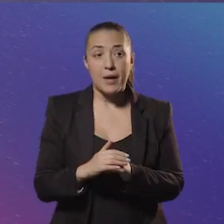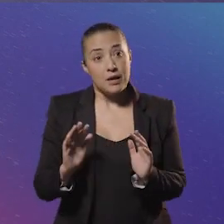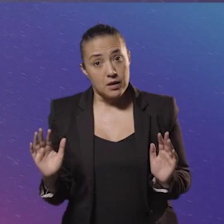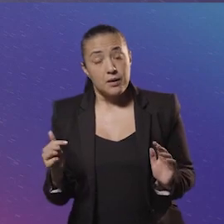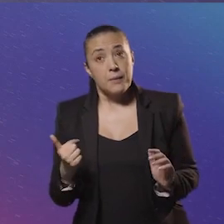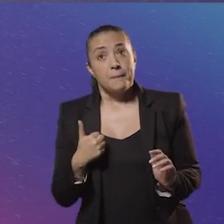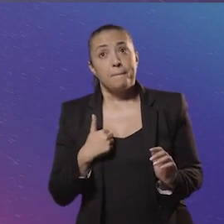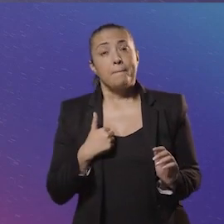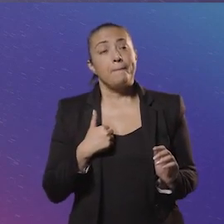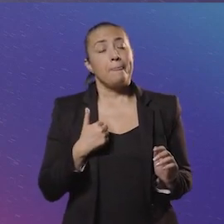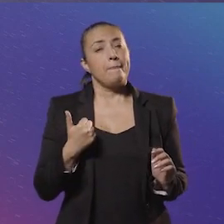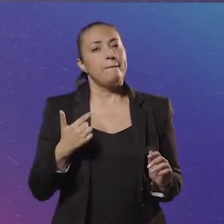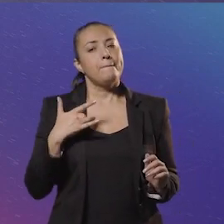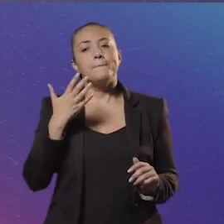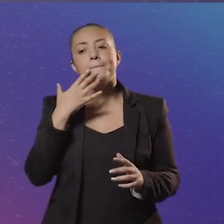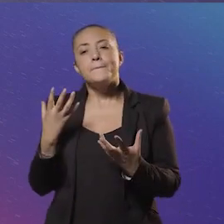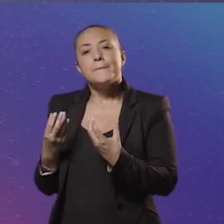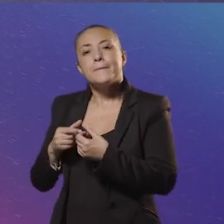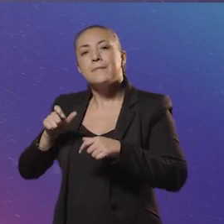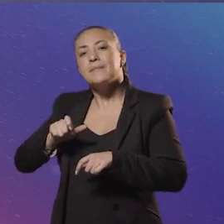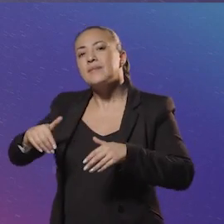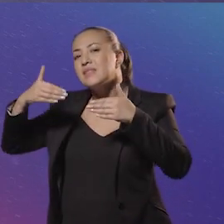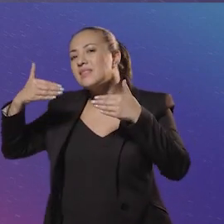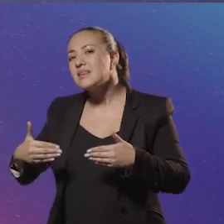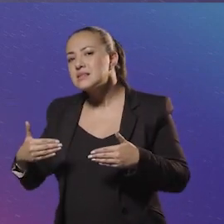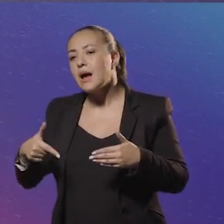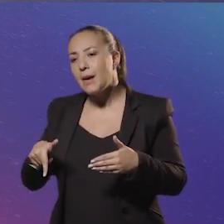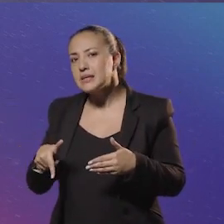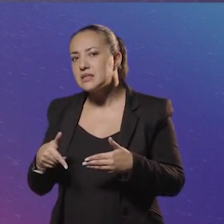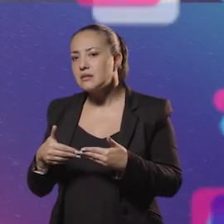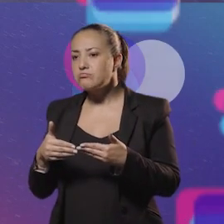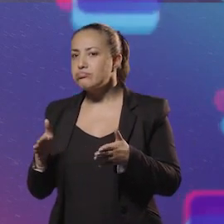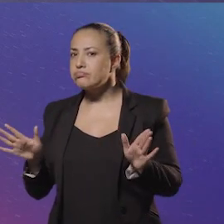Y yo siento que de alguna manera la discapacidad entra a abrir esos debates.